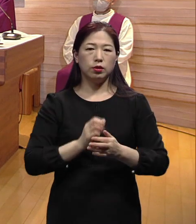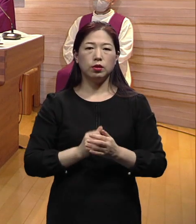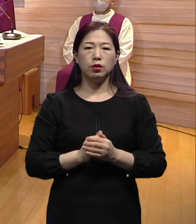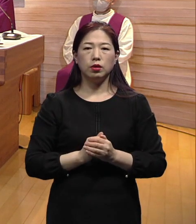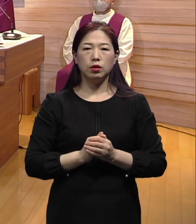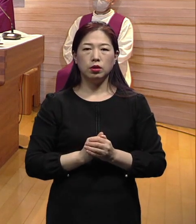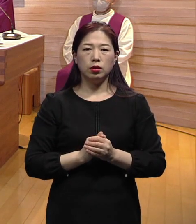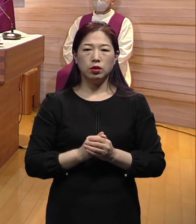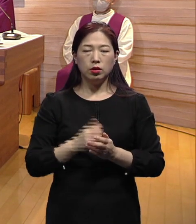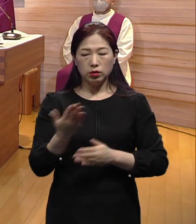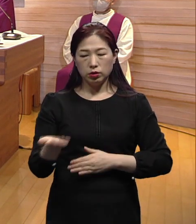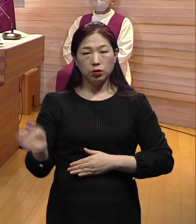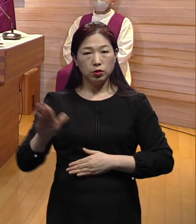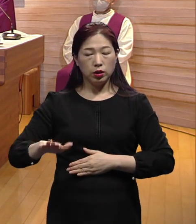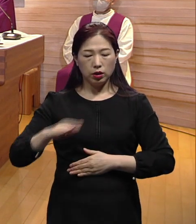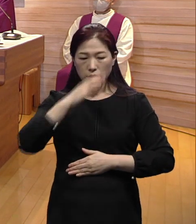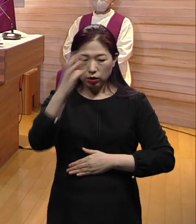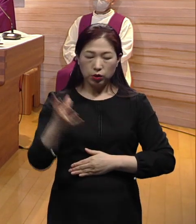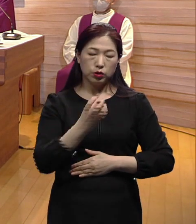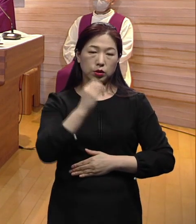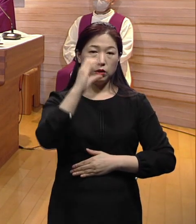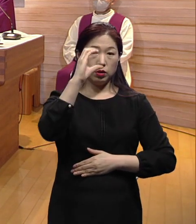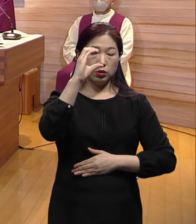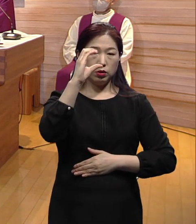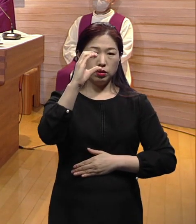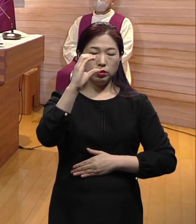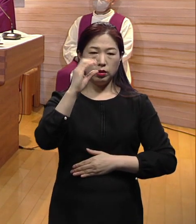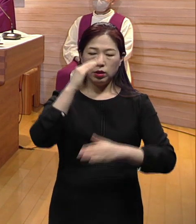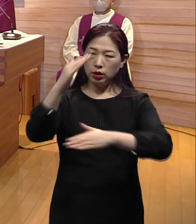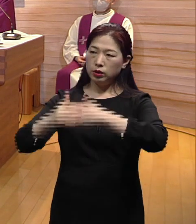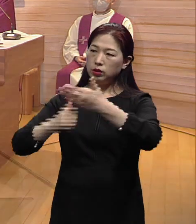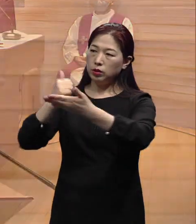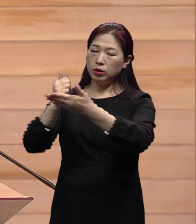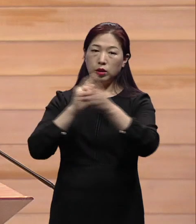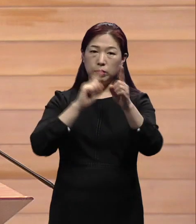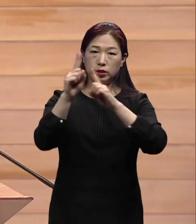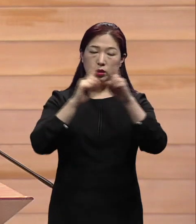그러나 이 성전은 하느님의 말씀이 살아 있는 곳이며